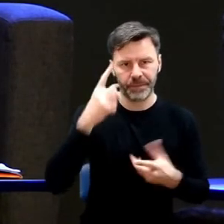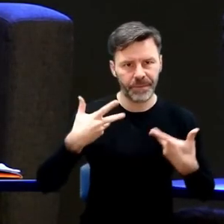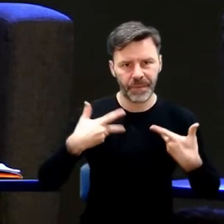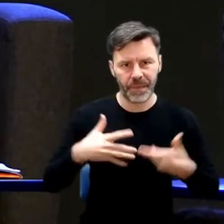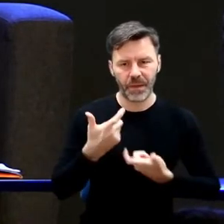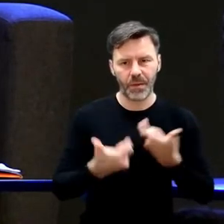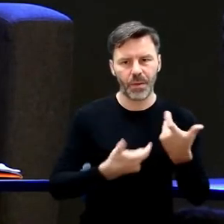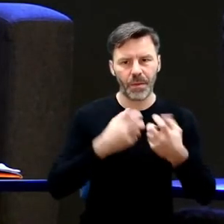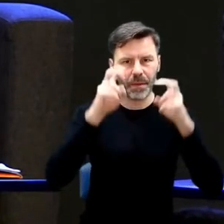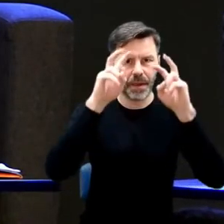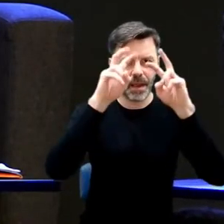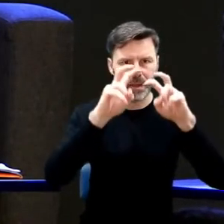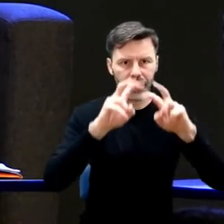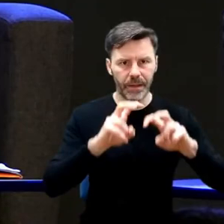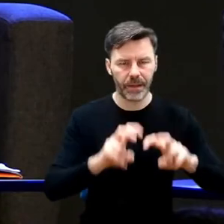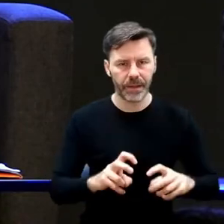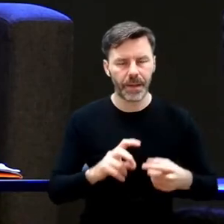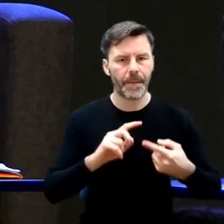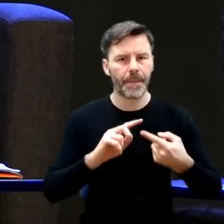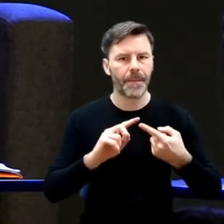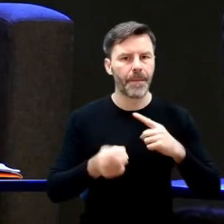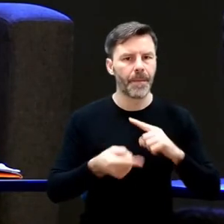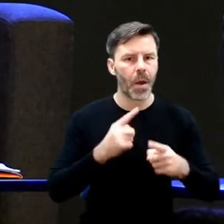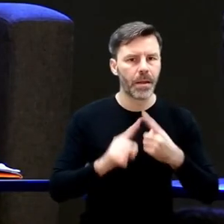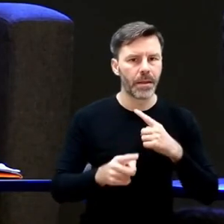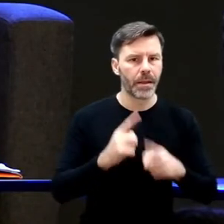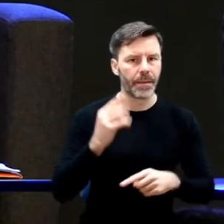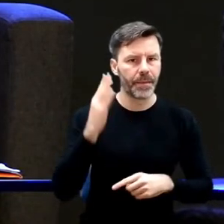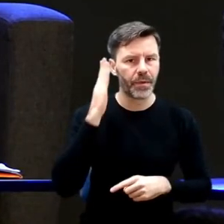lokalnych polityk mieszkaniowych i jest nieaktywne.